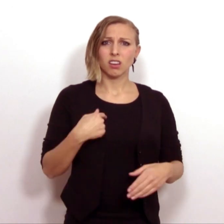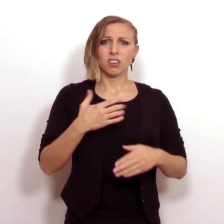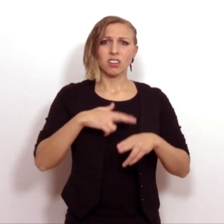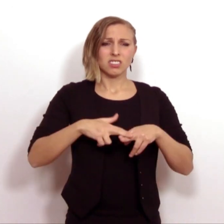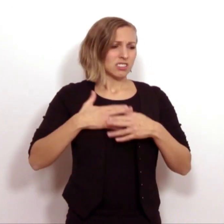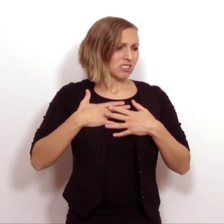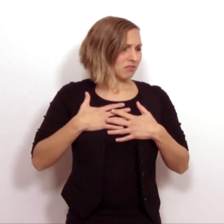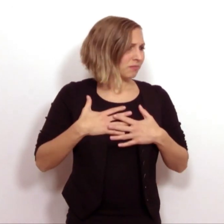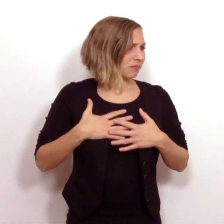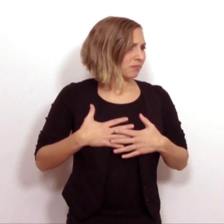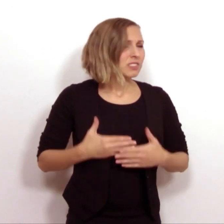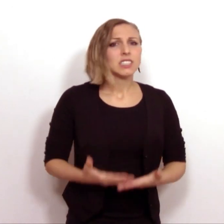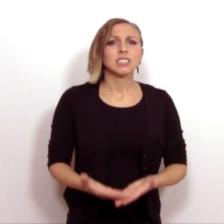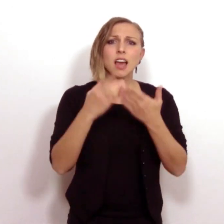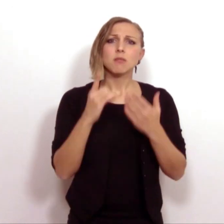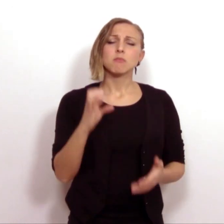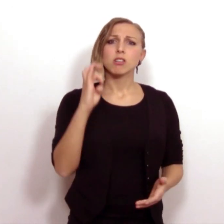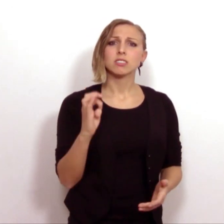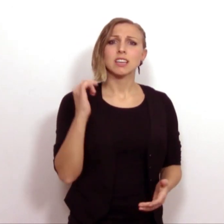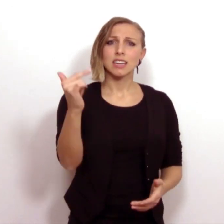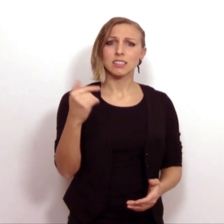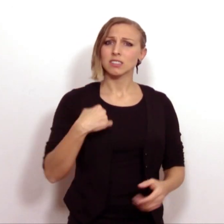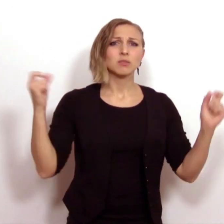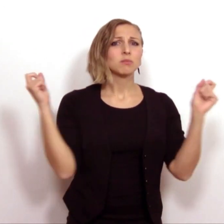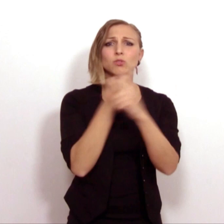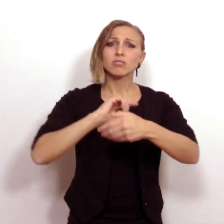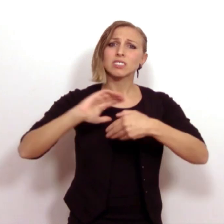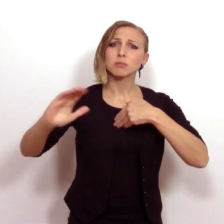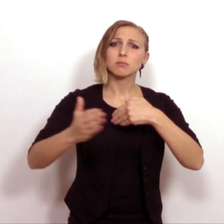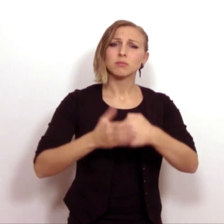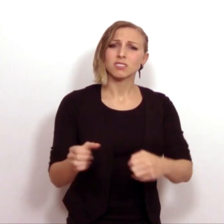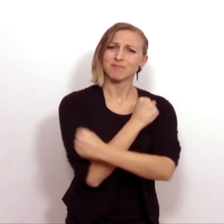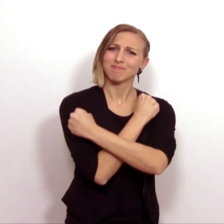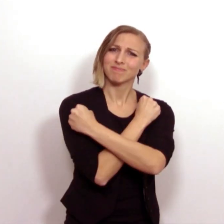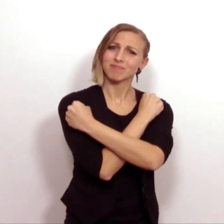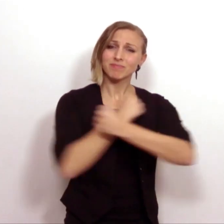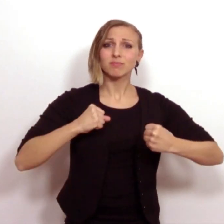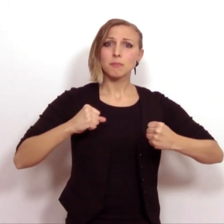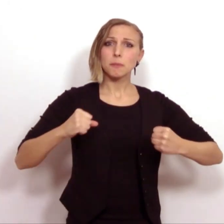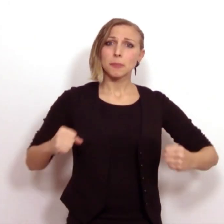Jag sjunker ner i hjälplöshet och inte hittar ut.